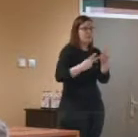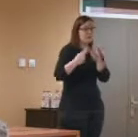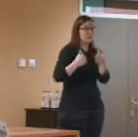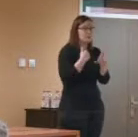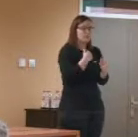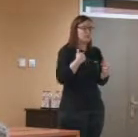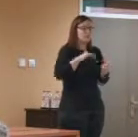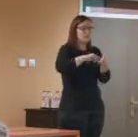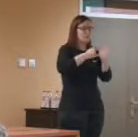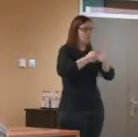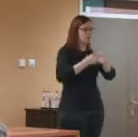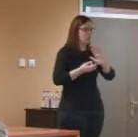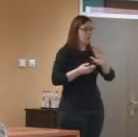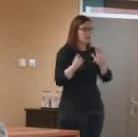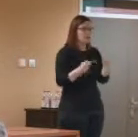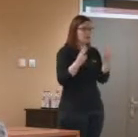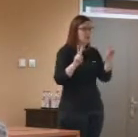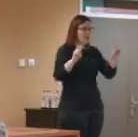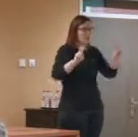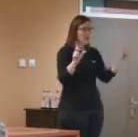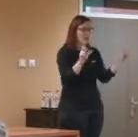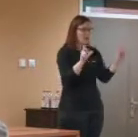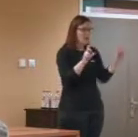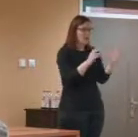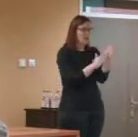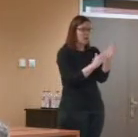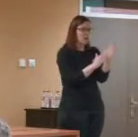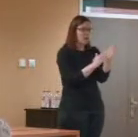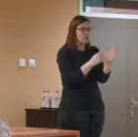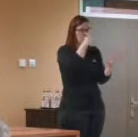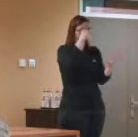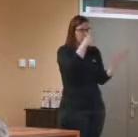para la nueva RTVV. Claro, se presentaron no sé si son 500 o 600 proyectos,